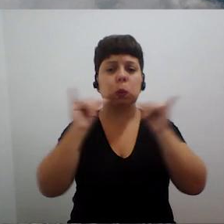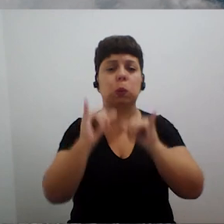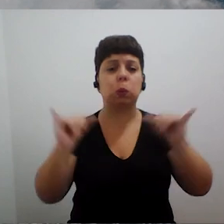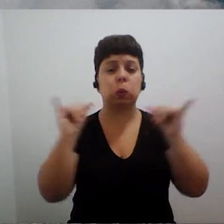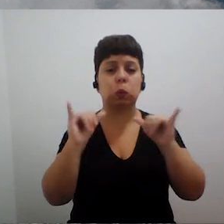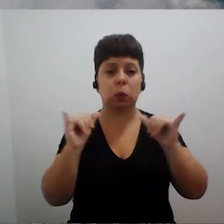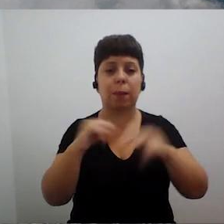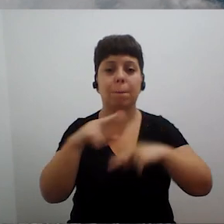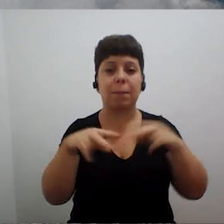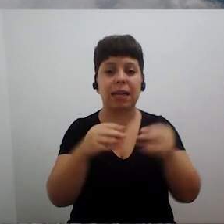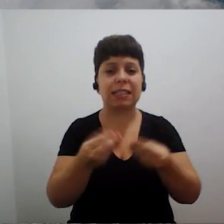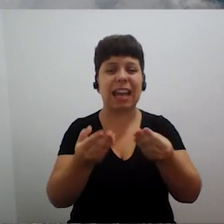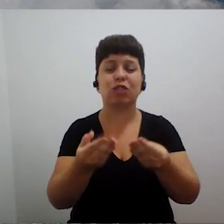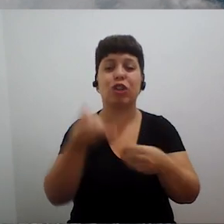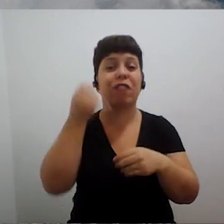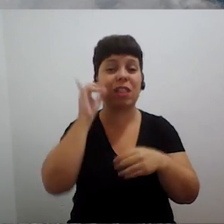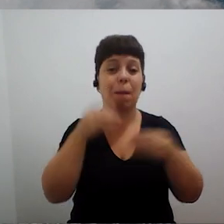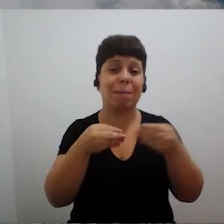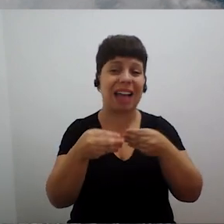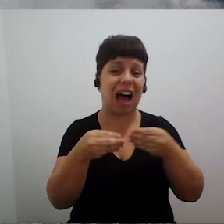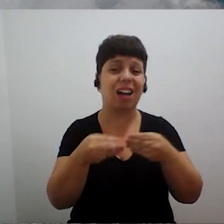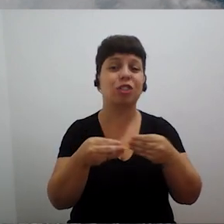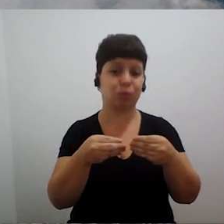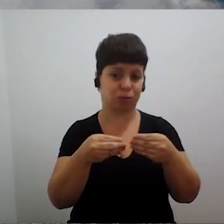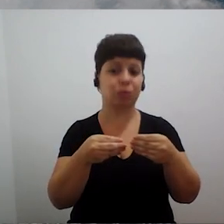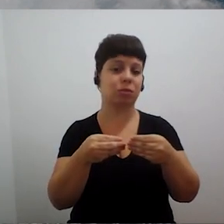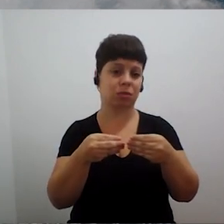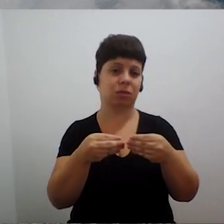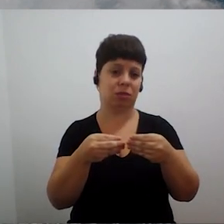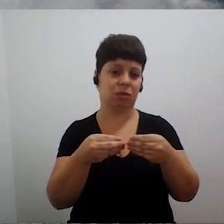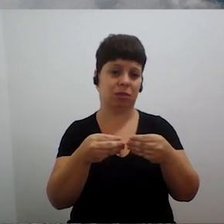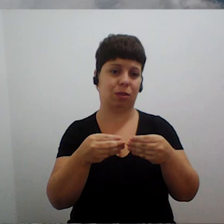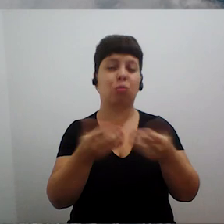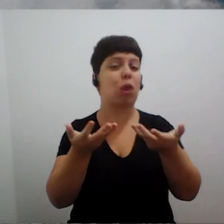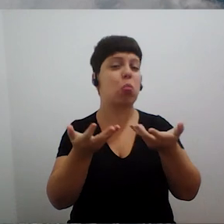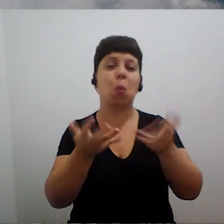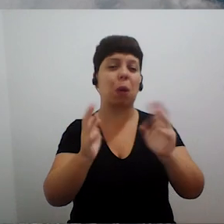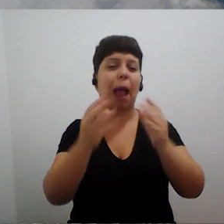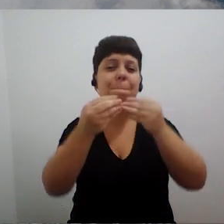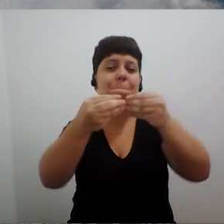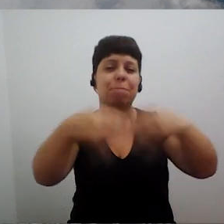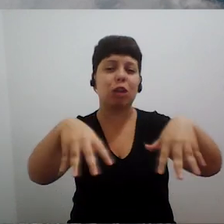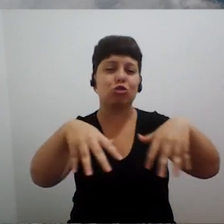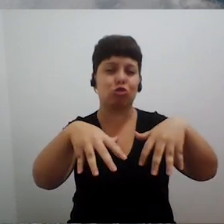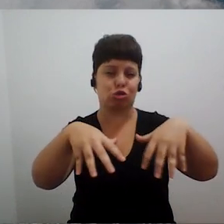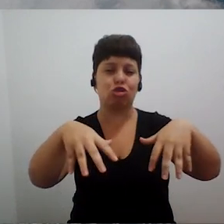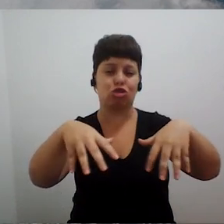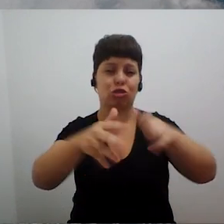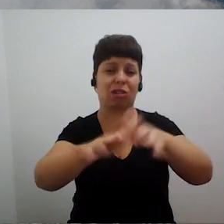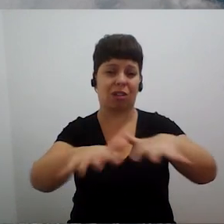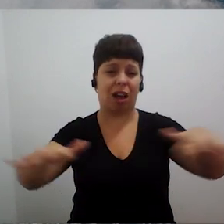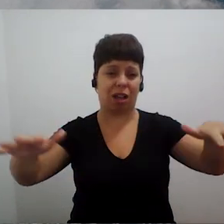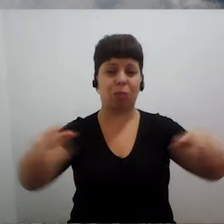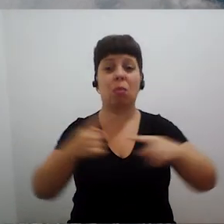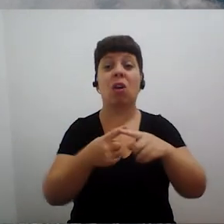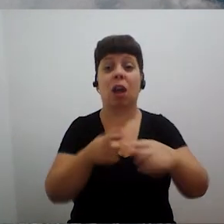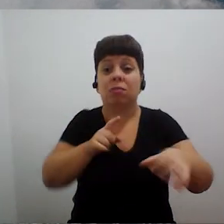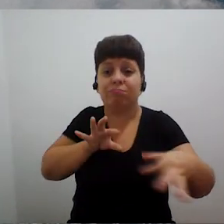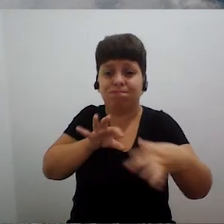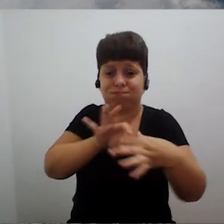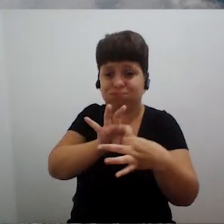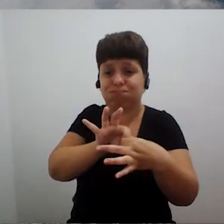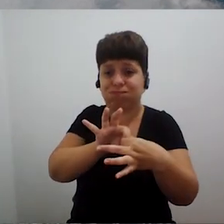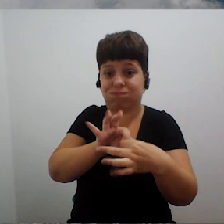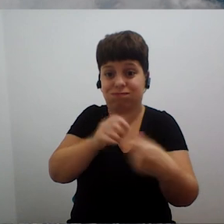sejam feitas sem vasilhames para que a natureza não seja agredida, por que se nós dependemos dela né